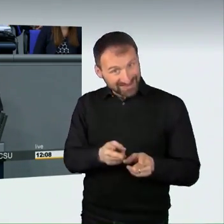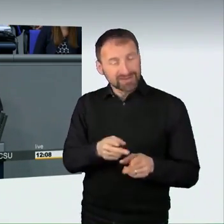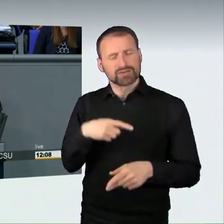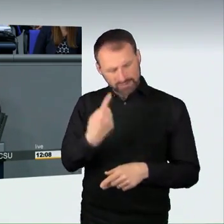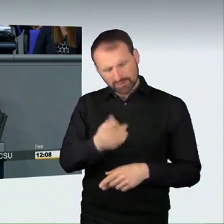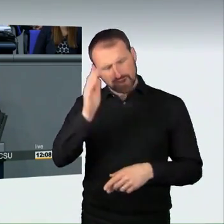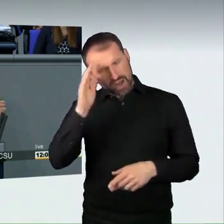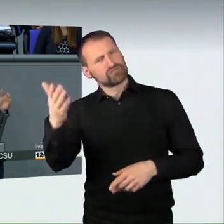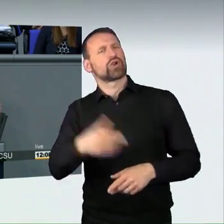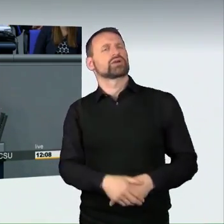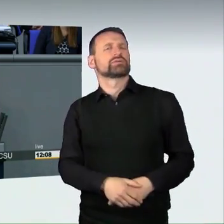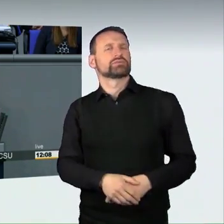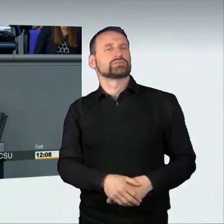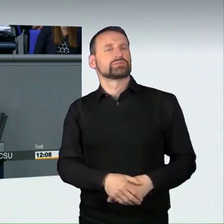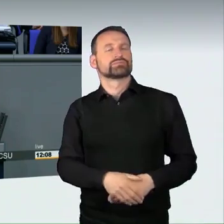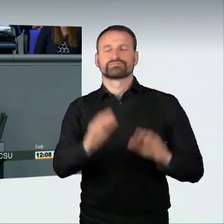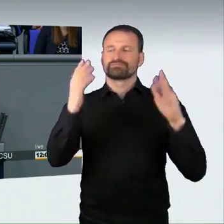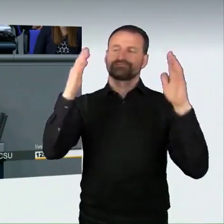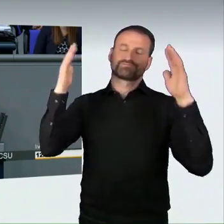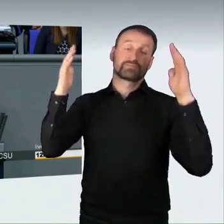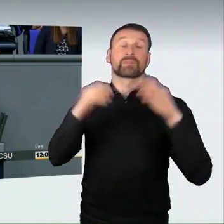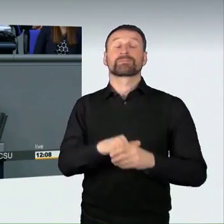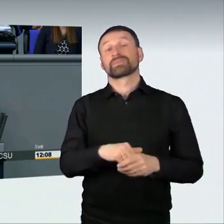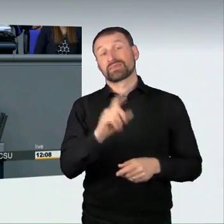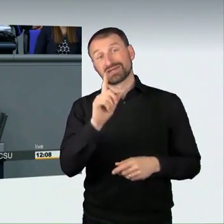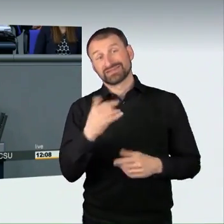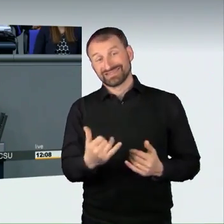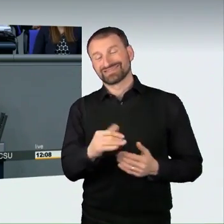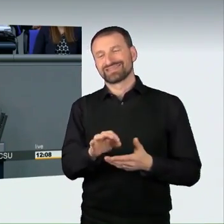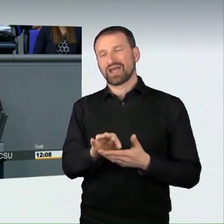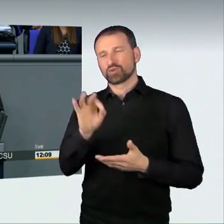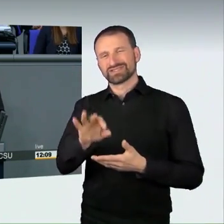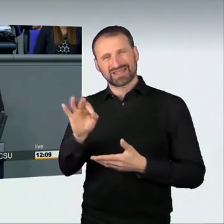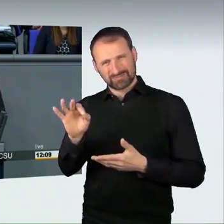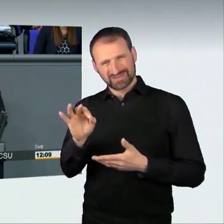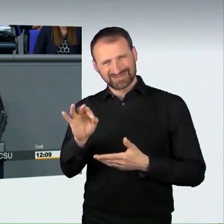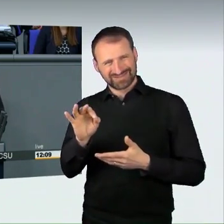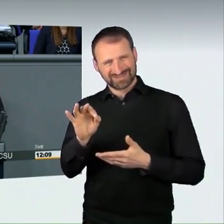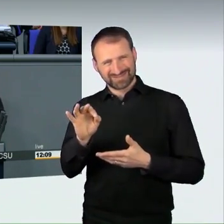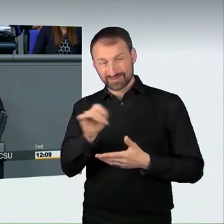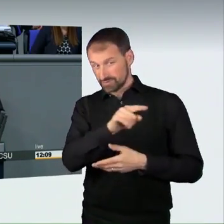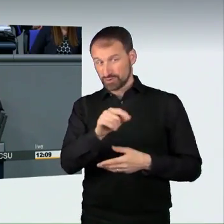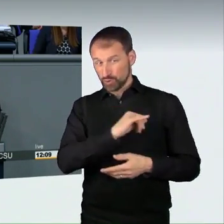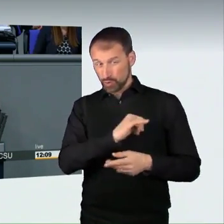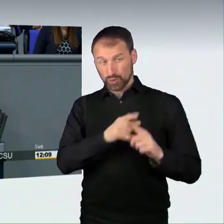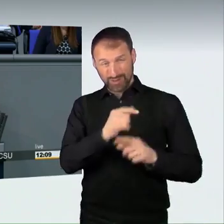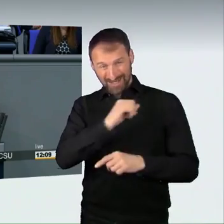Jetzt komme ich zu den Ausnahmen, die, wie die Linken und die Grünen vorschlagen, gestrichen werden sollen. Die Ausnahmen sind ja nicht einfach